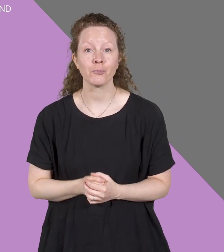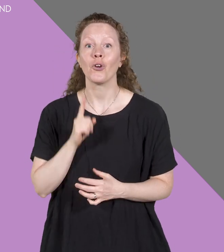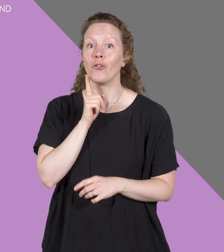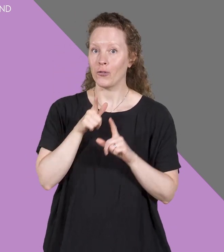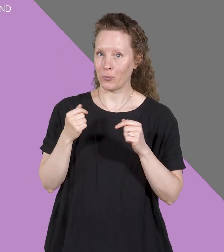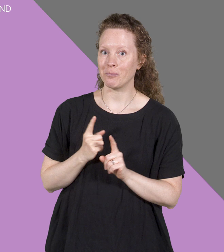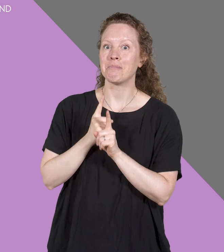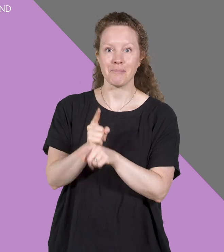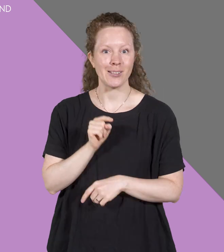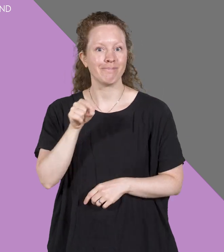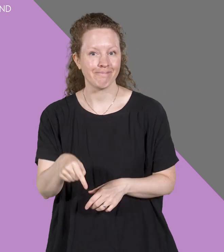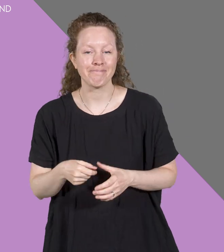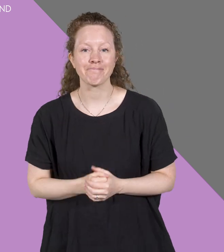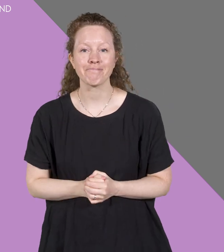Också Finlands Dövas Förbund är med!